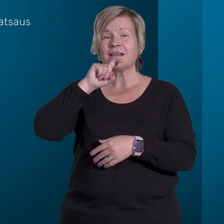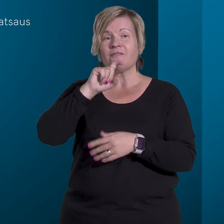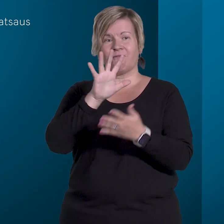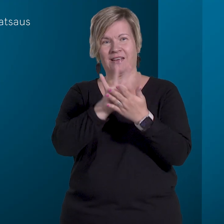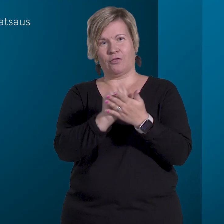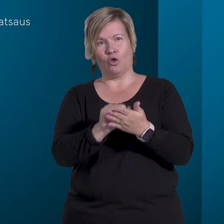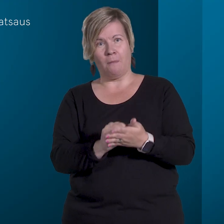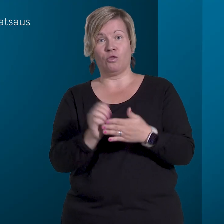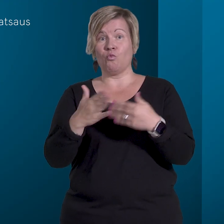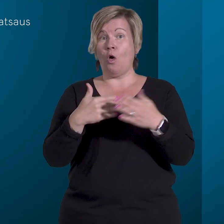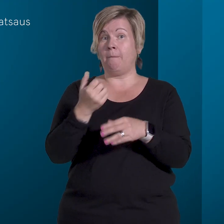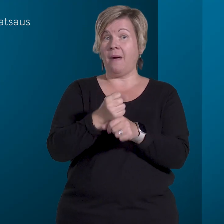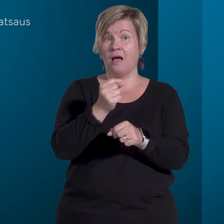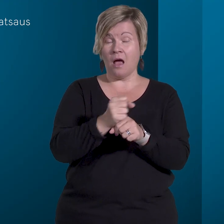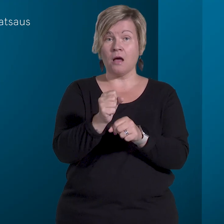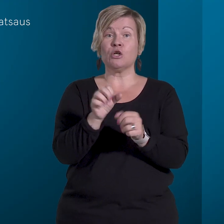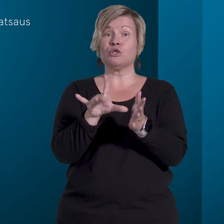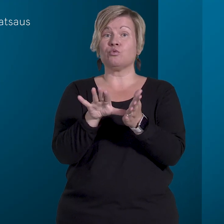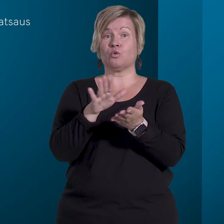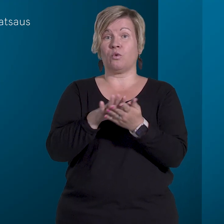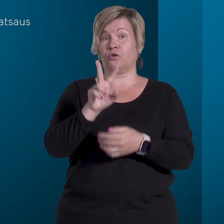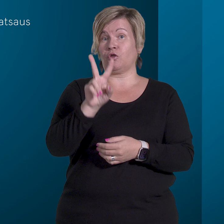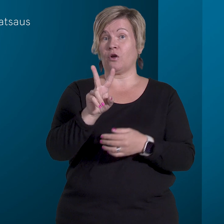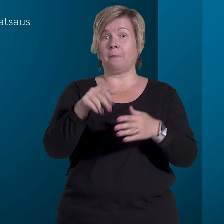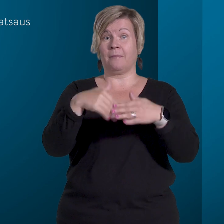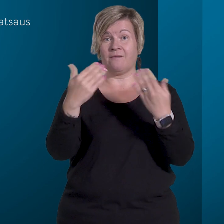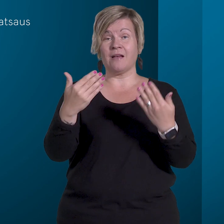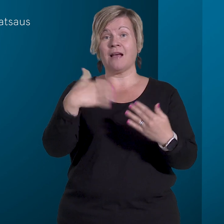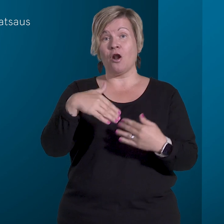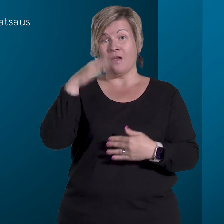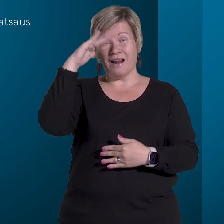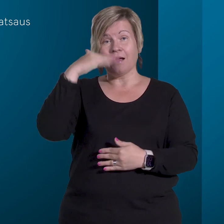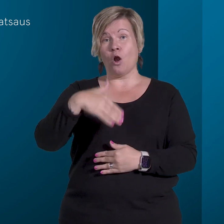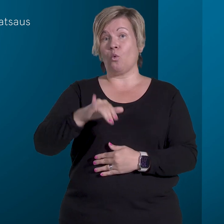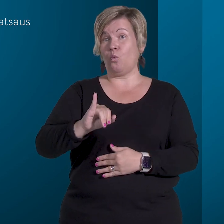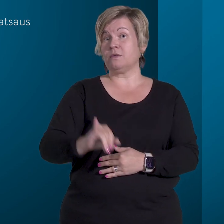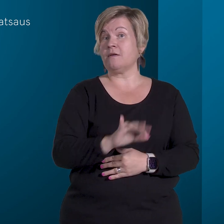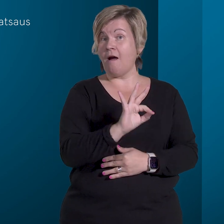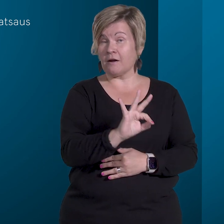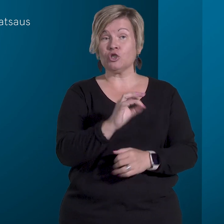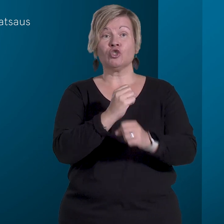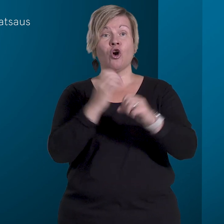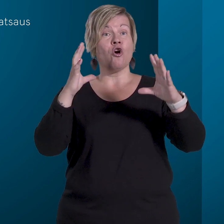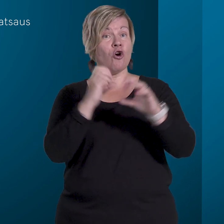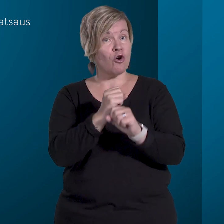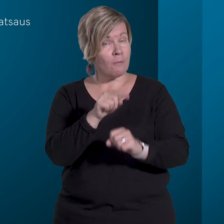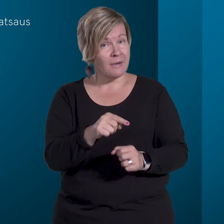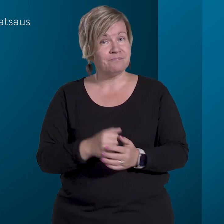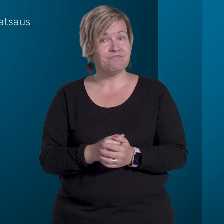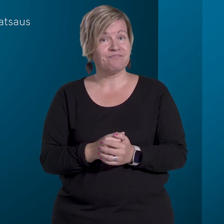Hirnin viittomat -työpajan ma 26.8. ja ma 2.9. klo 18-20 Zoomissa.